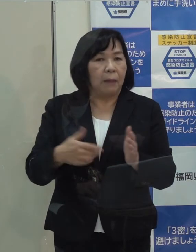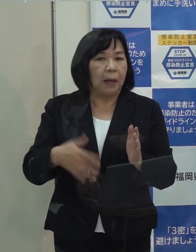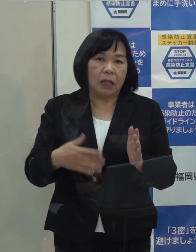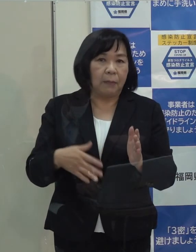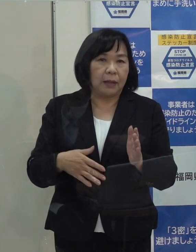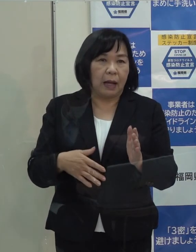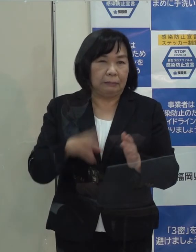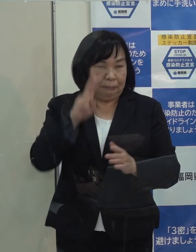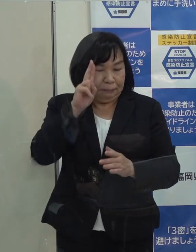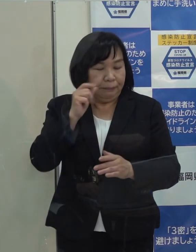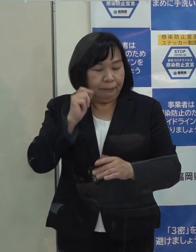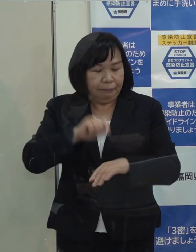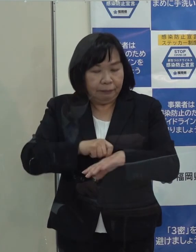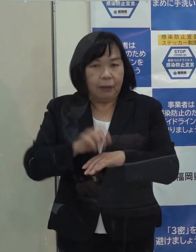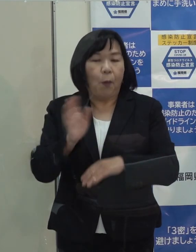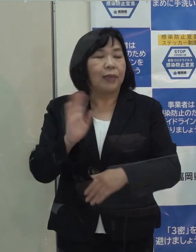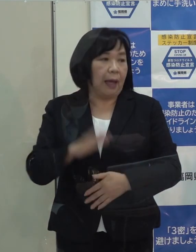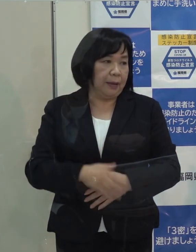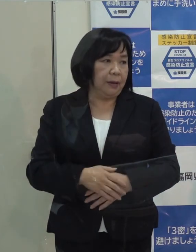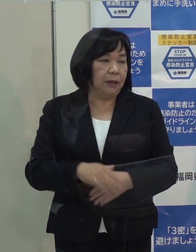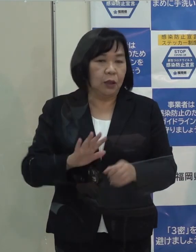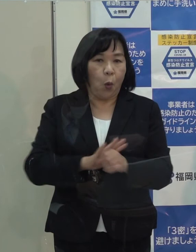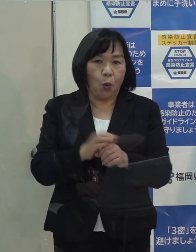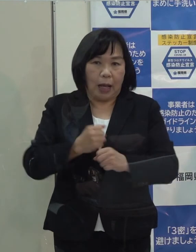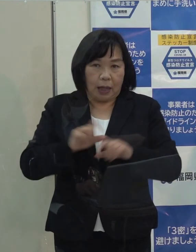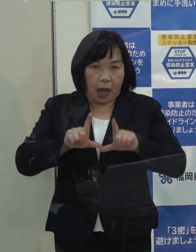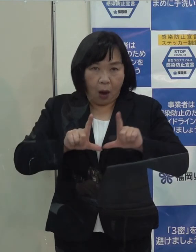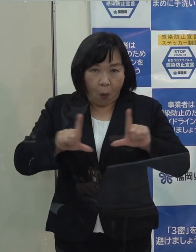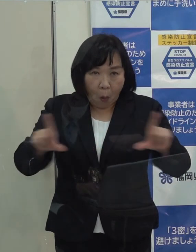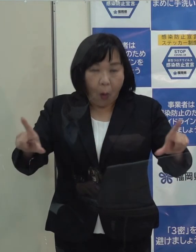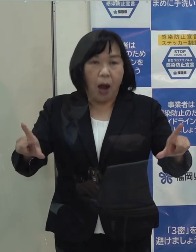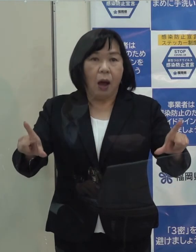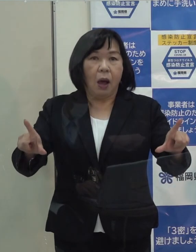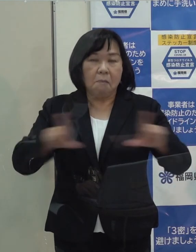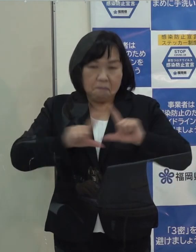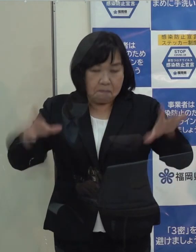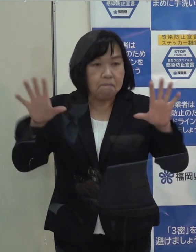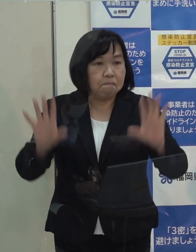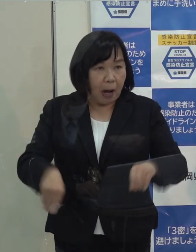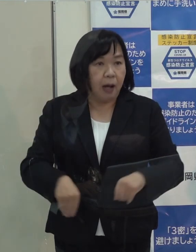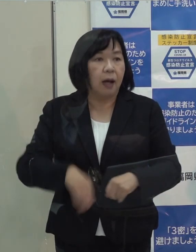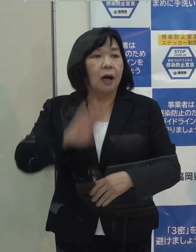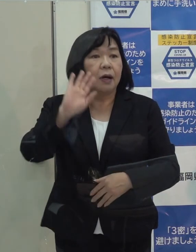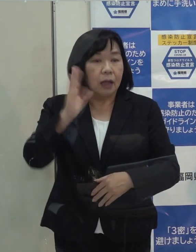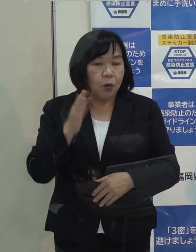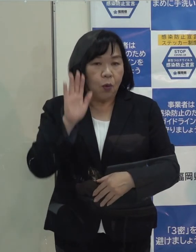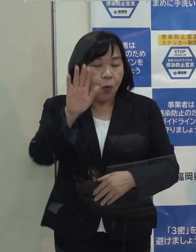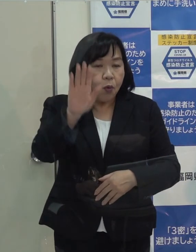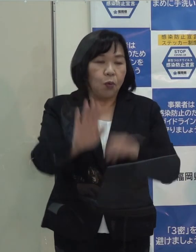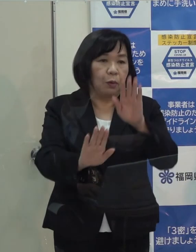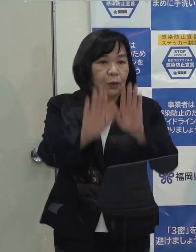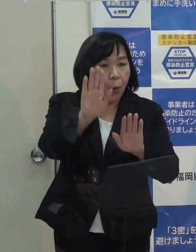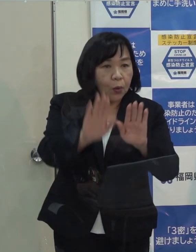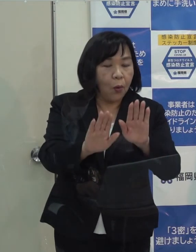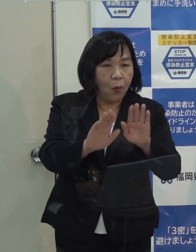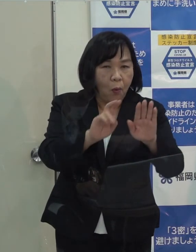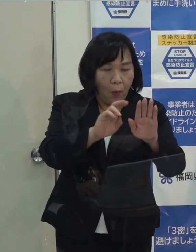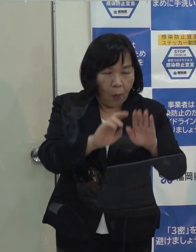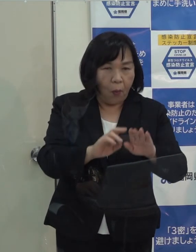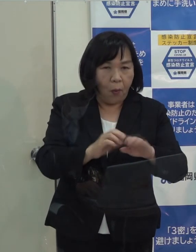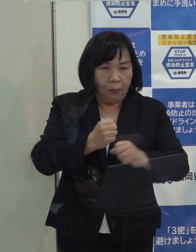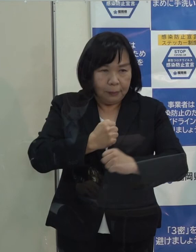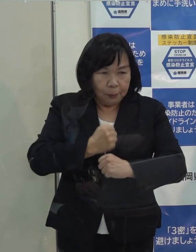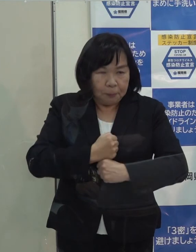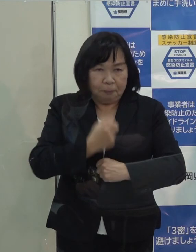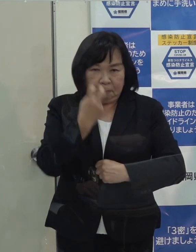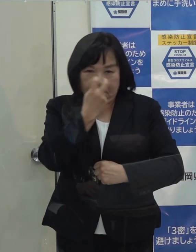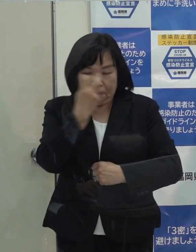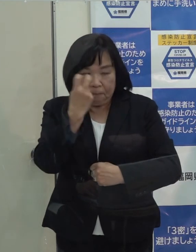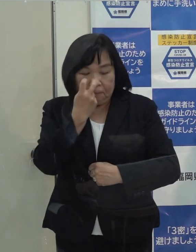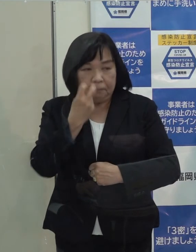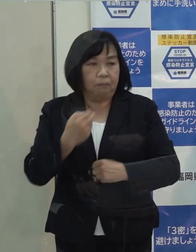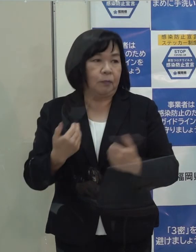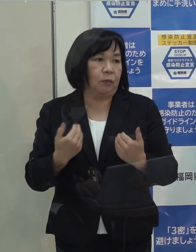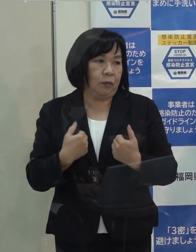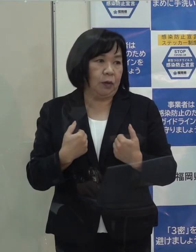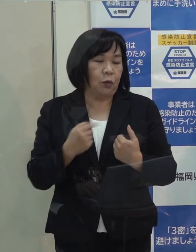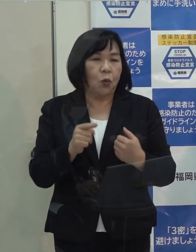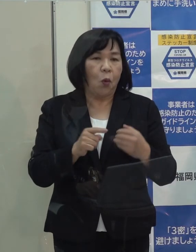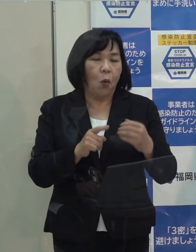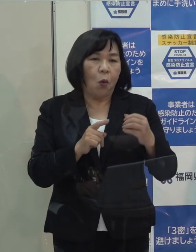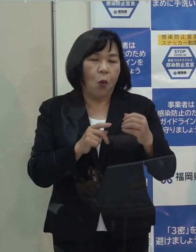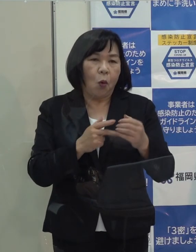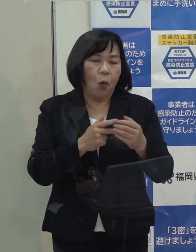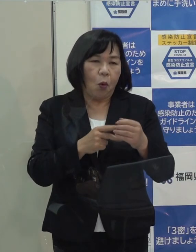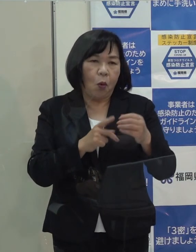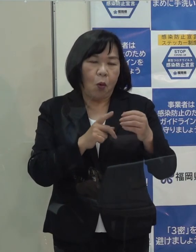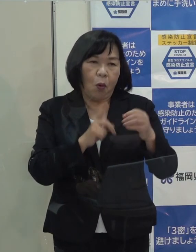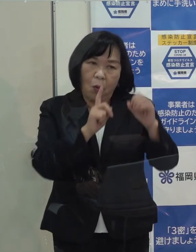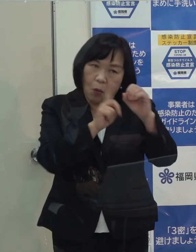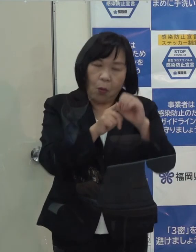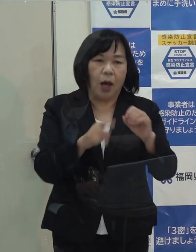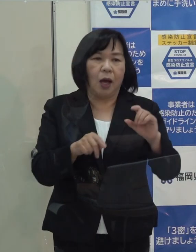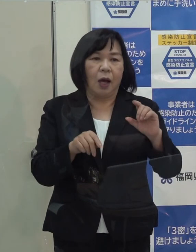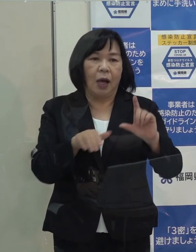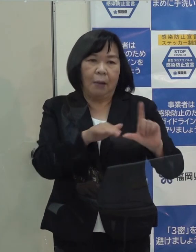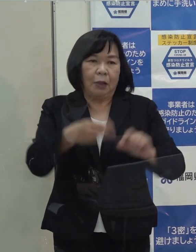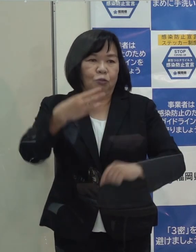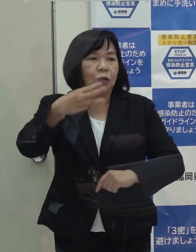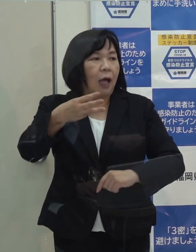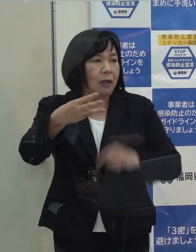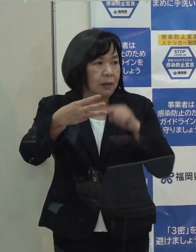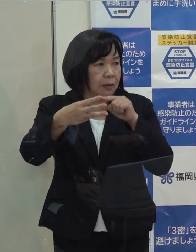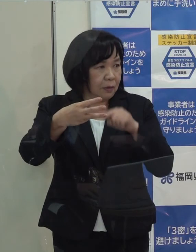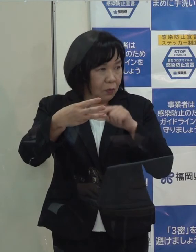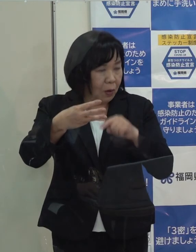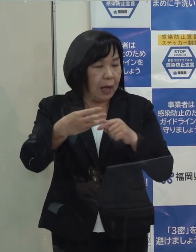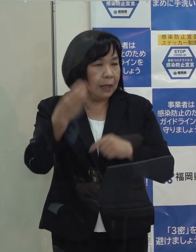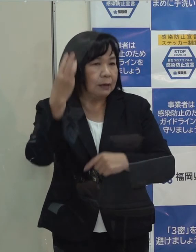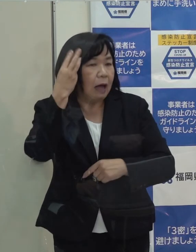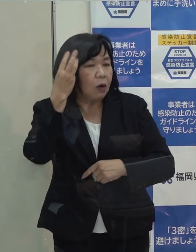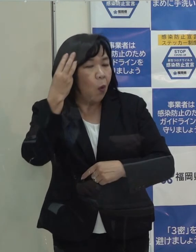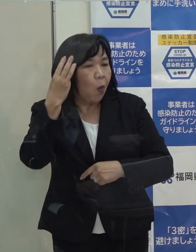したがって 本県のコロナ警報は既に発動して 今後の状況の変化を警戒感を持って見ていますが そのときの一つの指標としてステージⅢが参考になると思っています